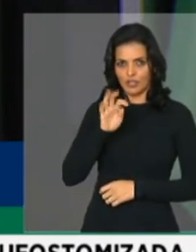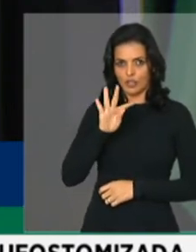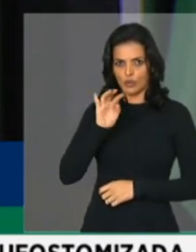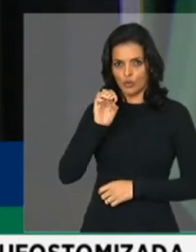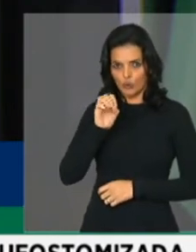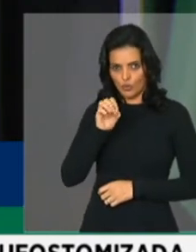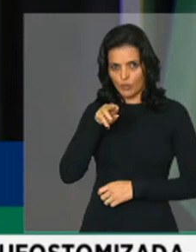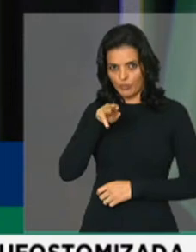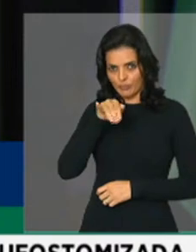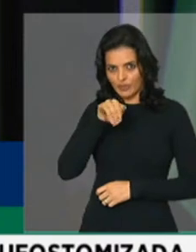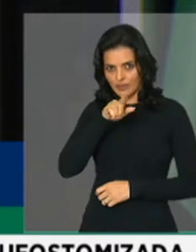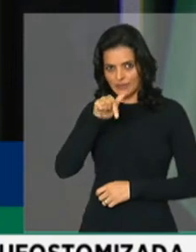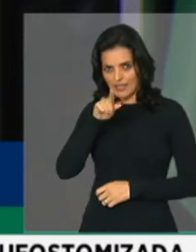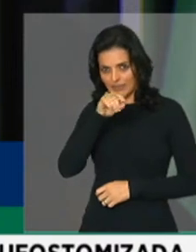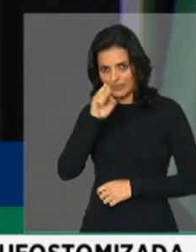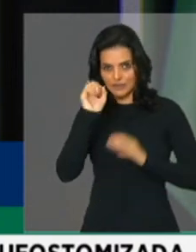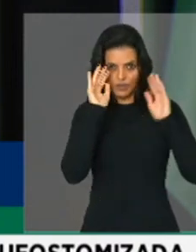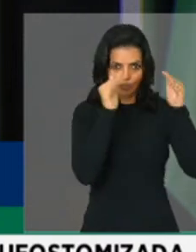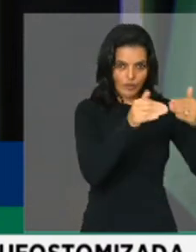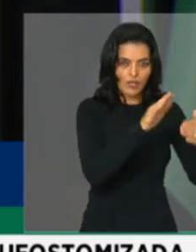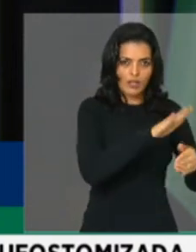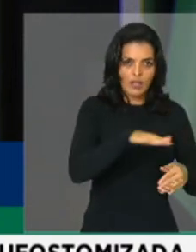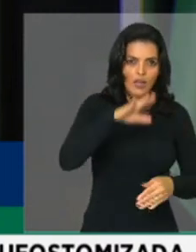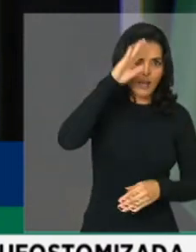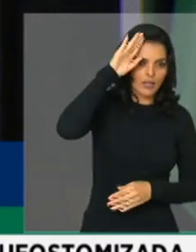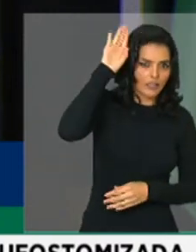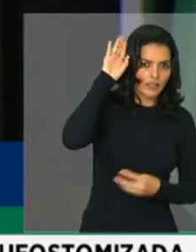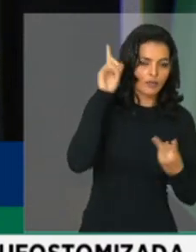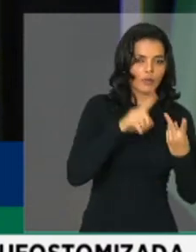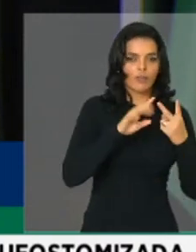É VOTAÇÃO. EM VOTAÇÃO A SUBEMENDA SUBSTITUTIVA OFERECIDA PELO RELATOR DA COMISSÃO DE SEGURIDADE SOCIAL